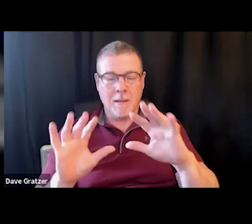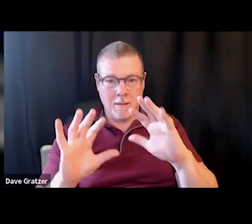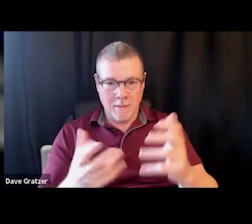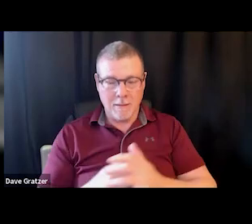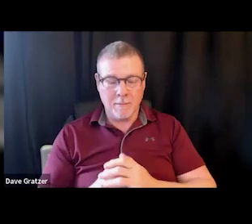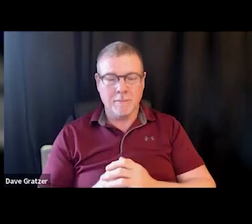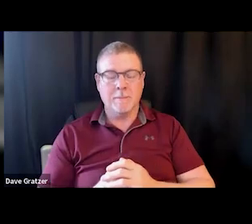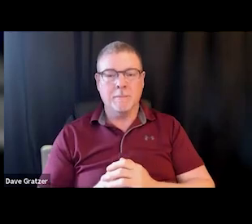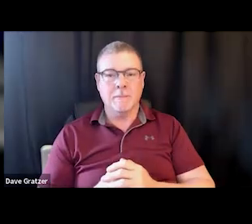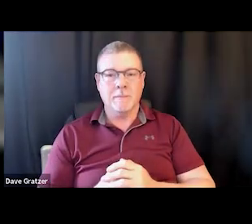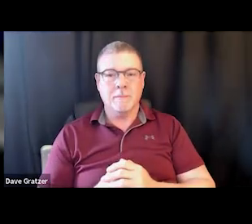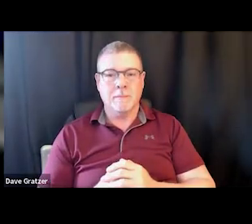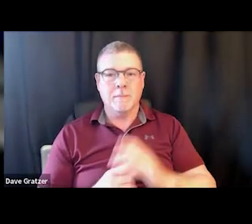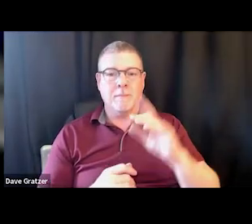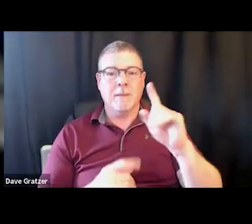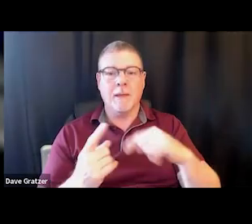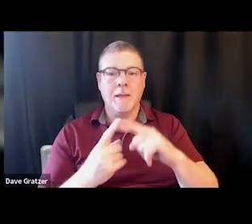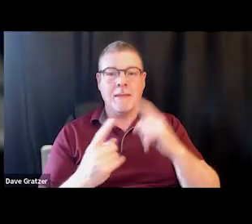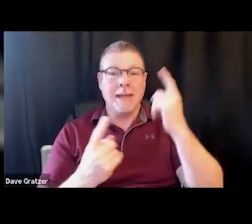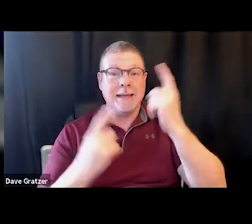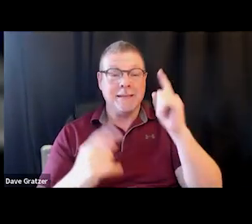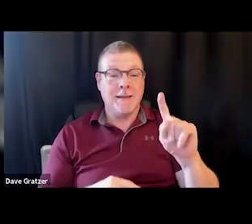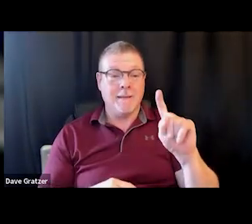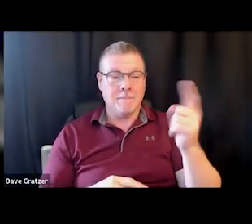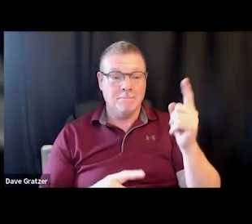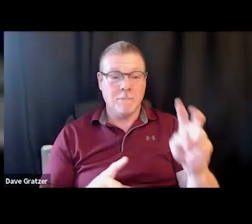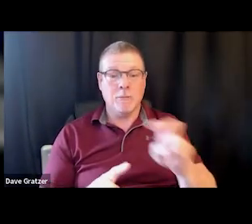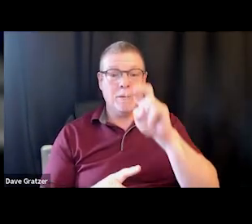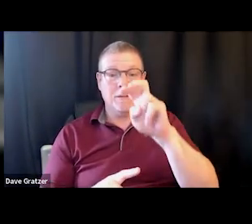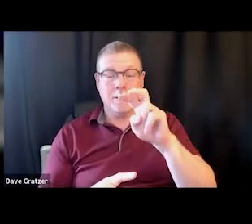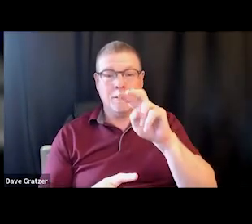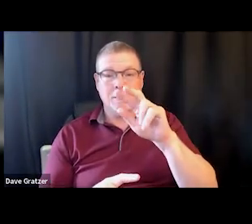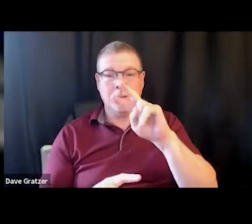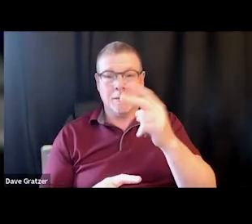Y luego, consideraron pasarme de primero a segundo o de primero a tercero